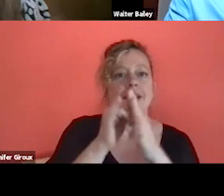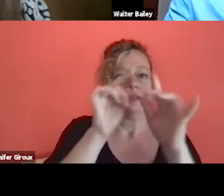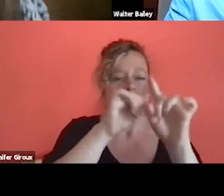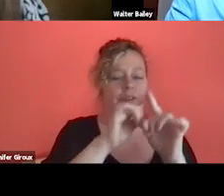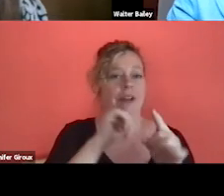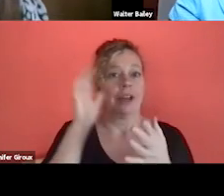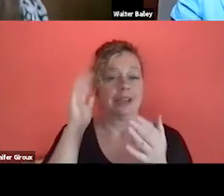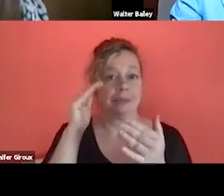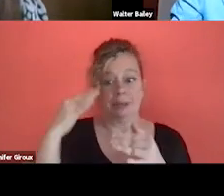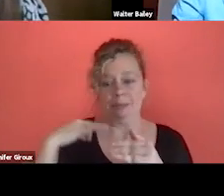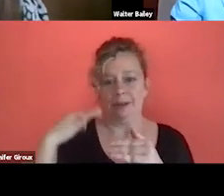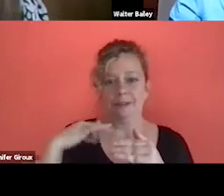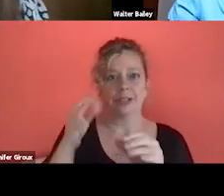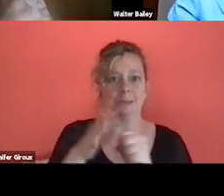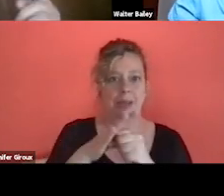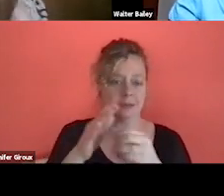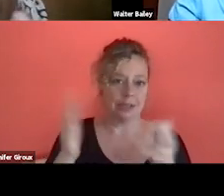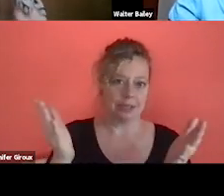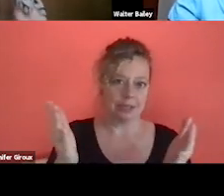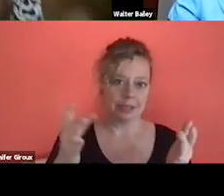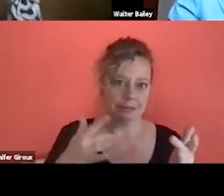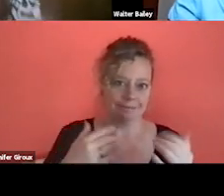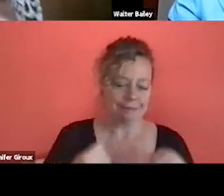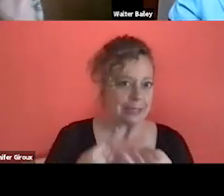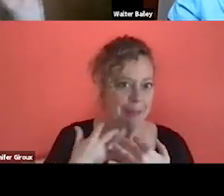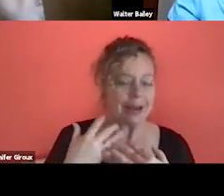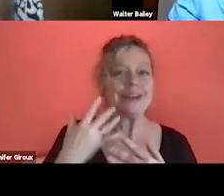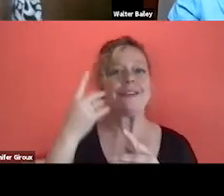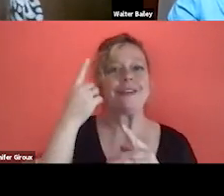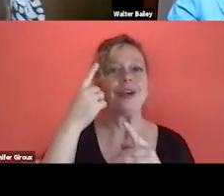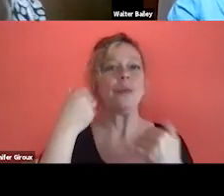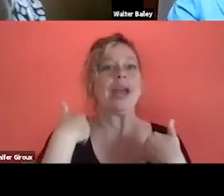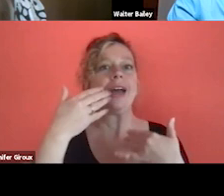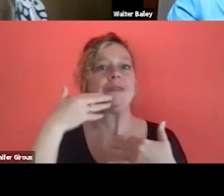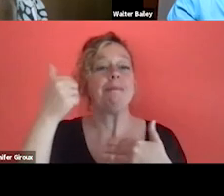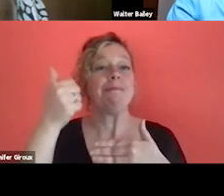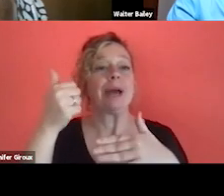que ha inspirado la pandemia. Por ejemplo, como mencionamos, ahora tenemos un mejor acceso a la atención por teléfono y vídeo.